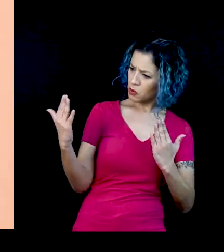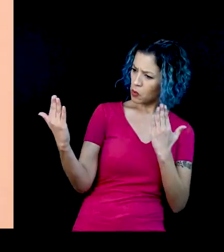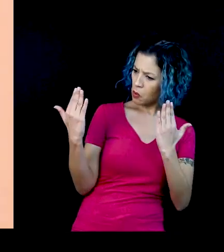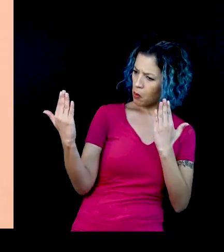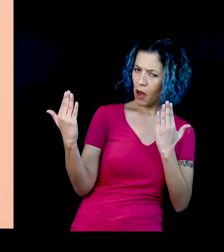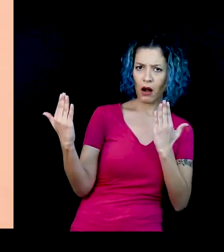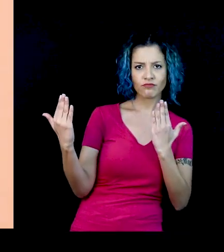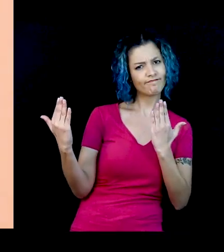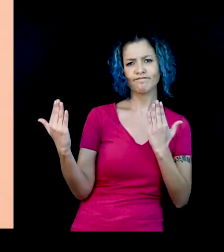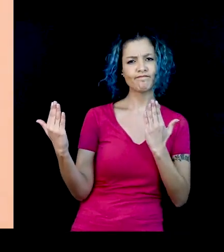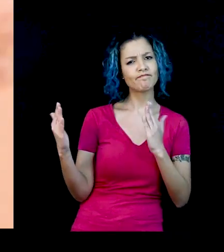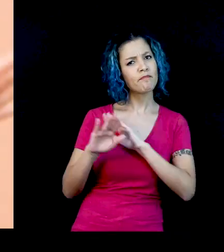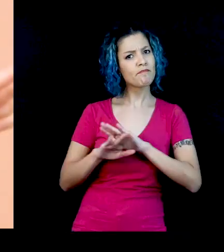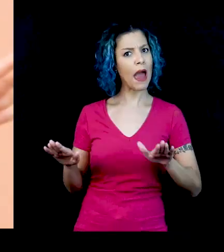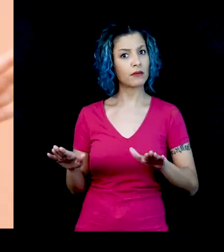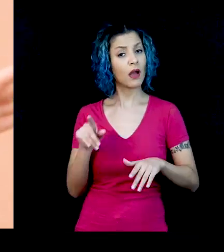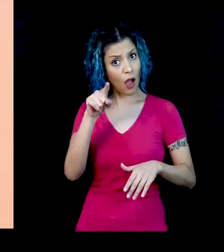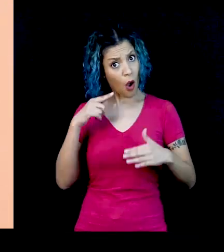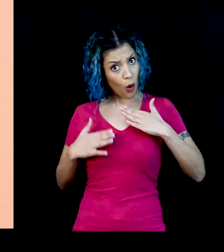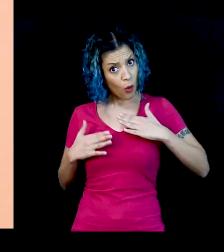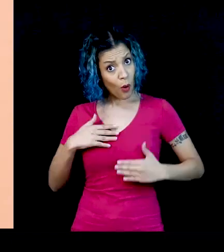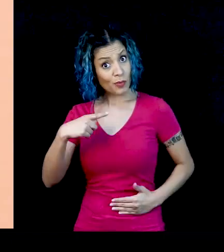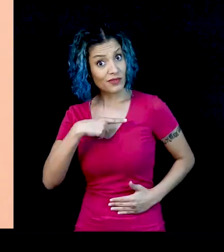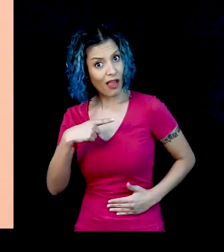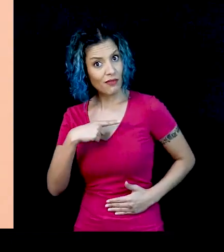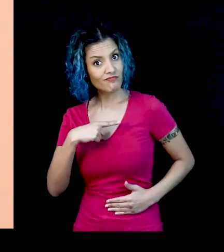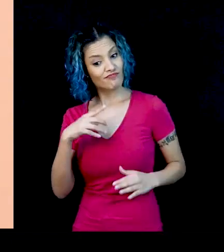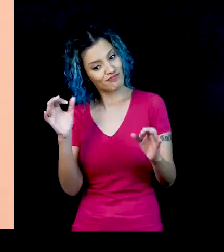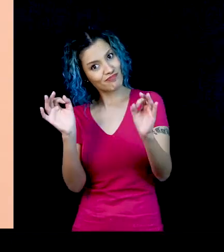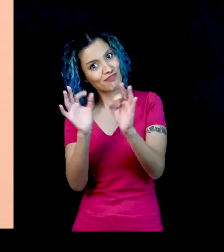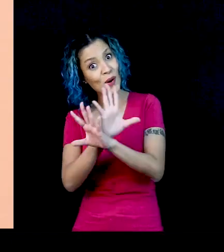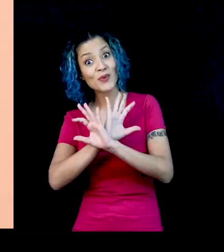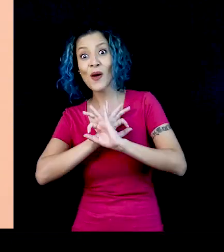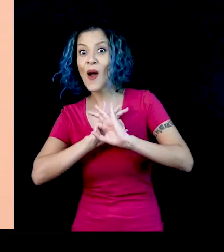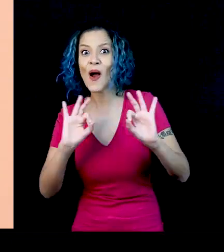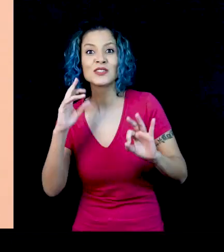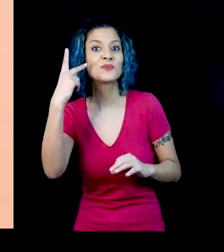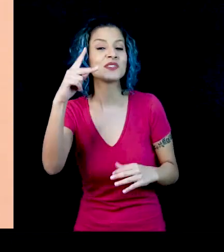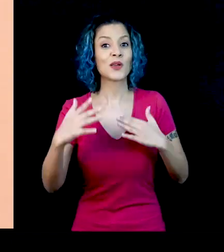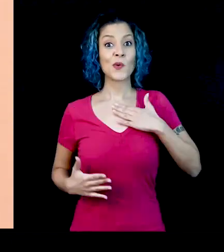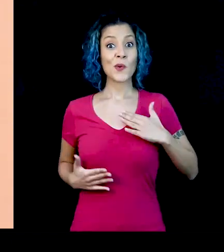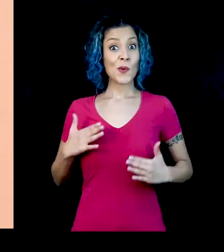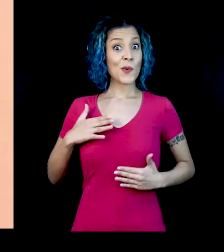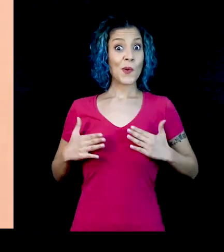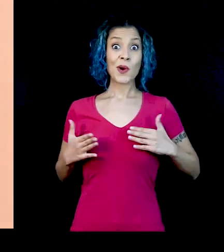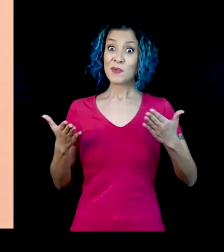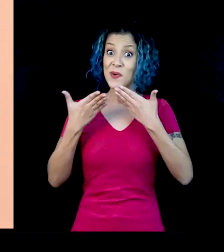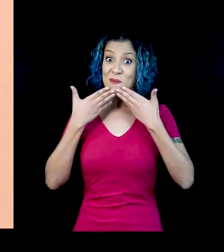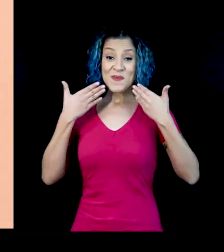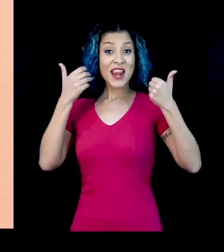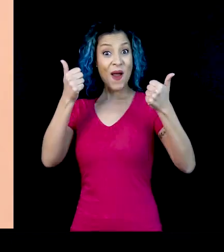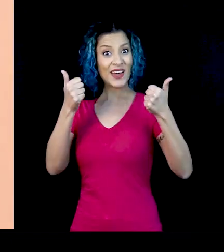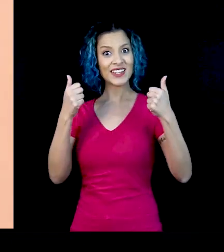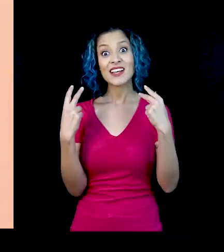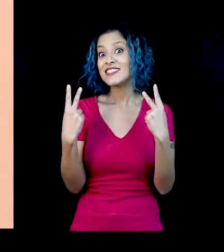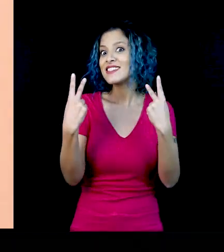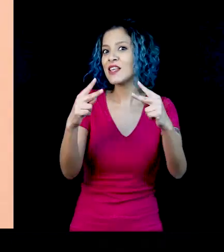Você tem um corpo? Então, está ótimo! Ele é o seu corpo. E já é o melhor porque é o seu.